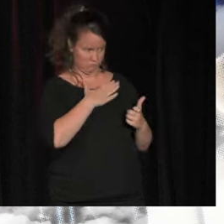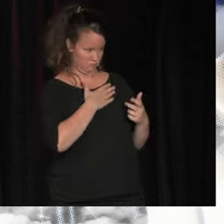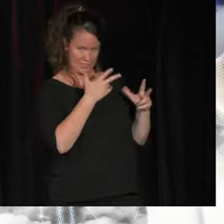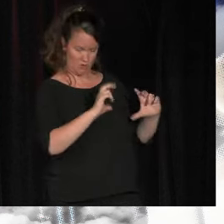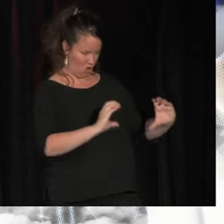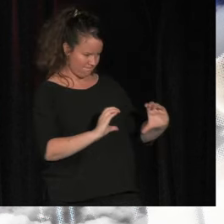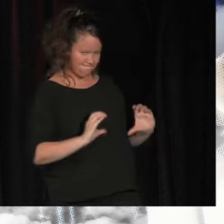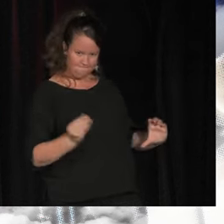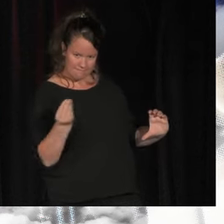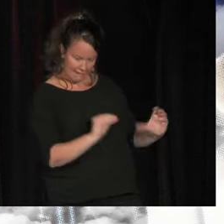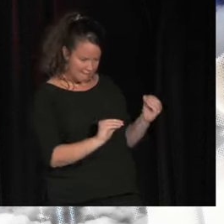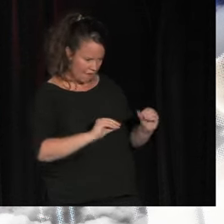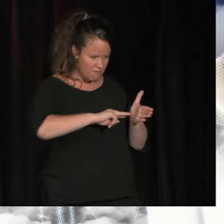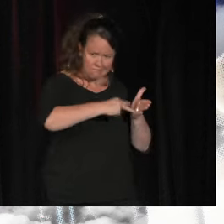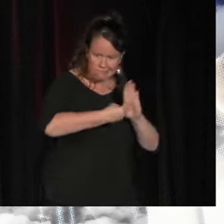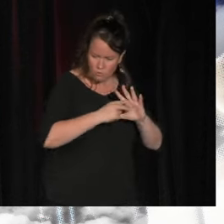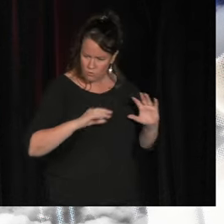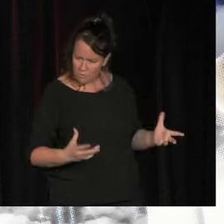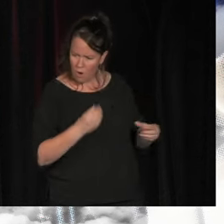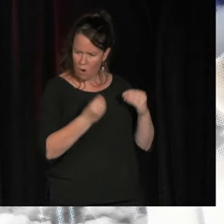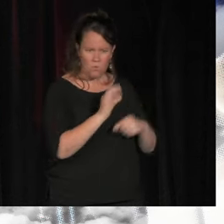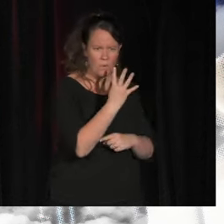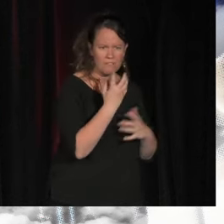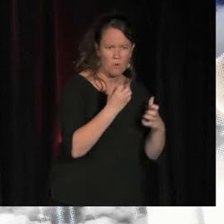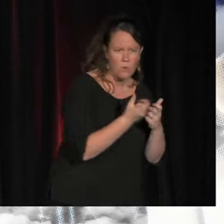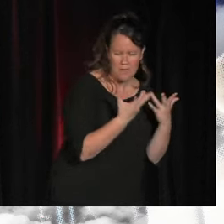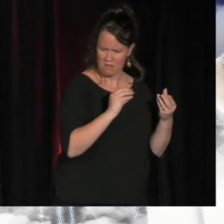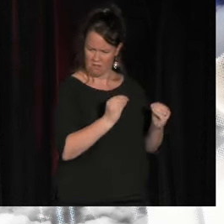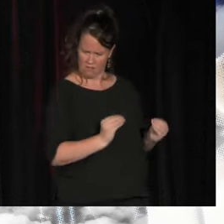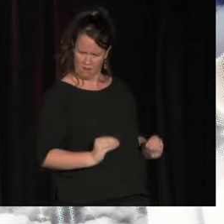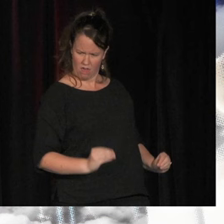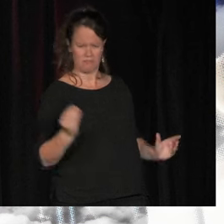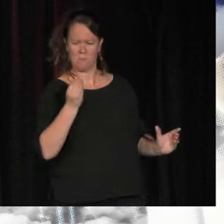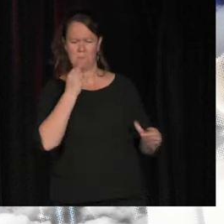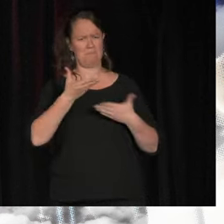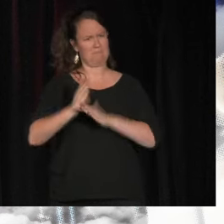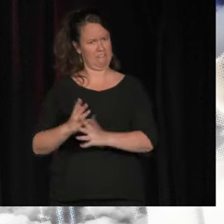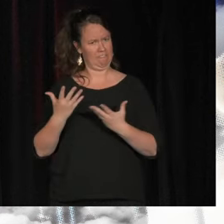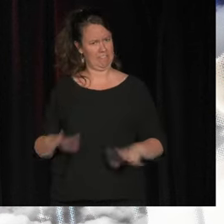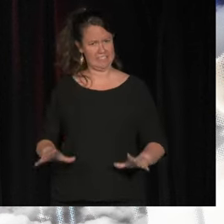sur l'alimentation, combien vous allez avoir de watts, de machins, etc. Vous pouvez vous faire votre petite config et à la fin, vous appuyez sur hop,